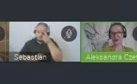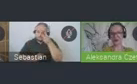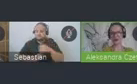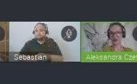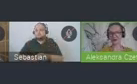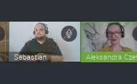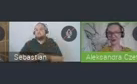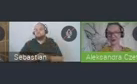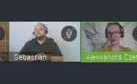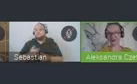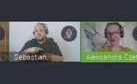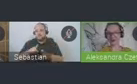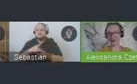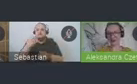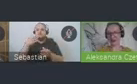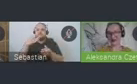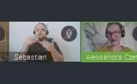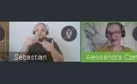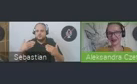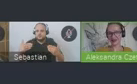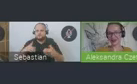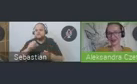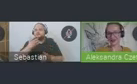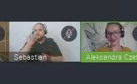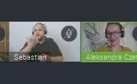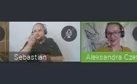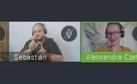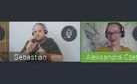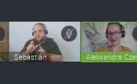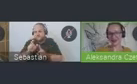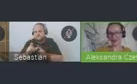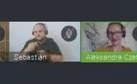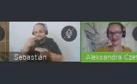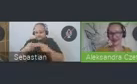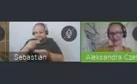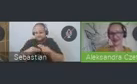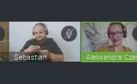PROWADZĄCA: Ja również bardzo dziękuję za ciepłe słowa, które pojawiają się na czacie.